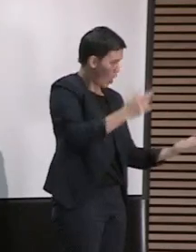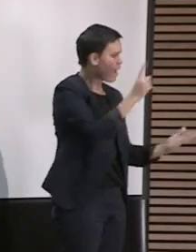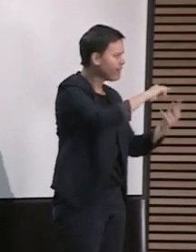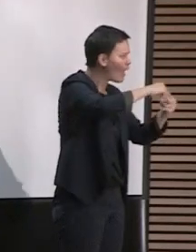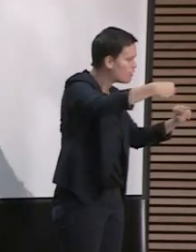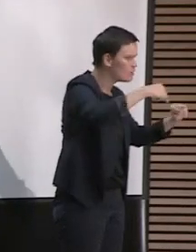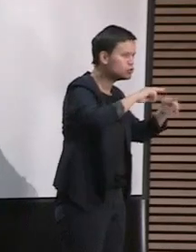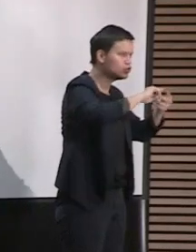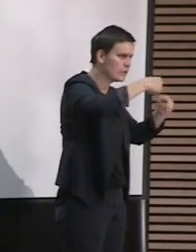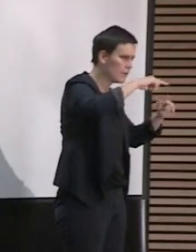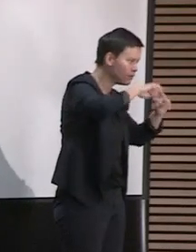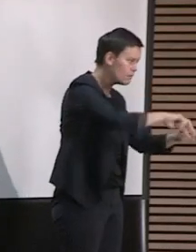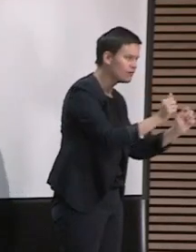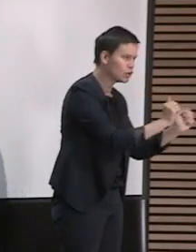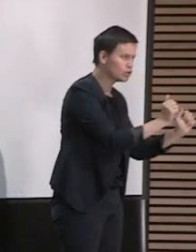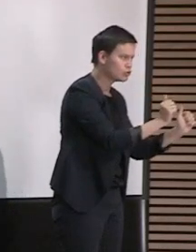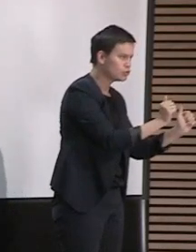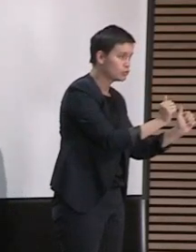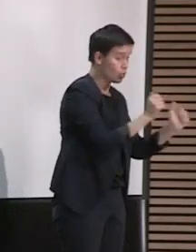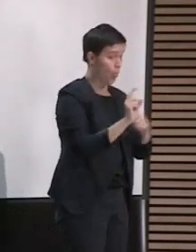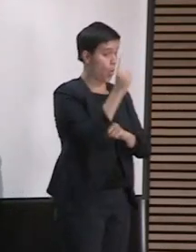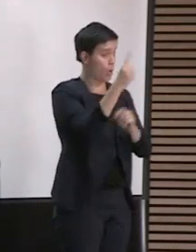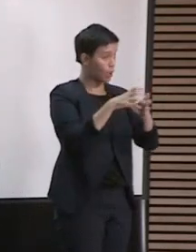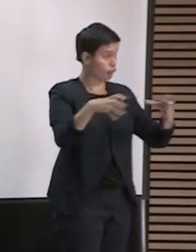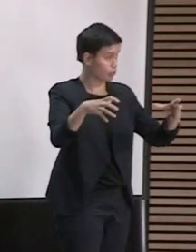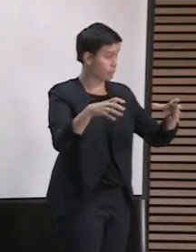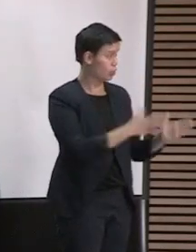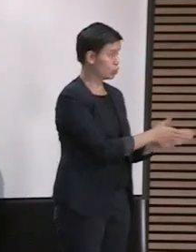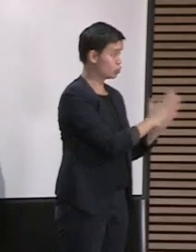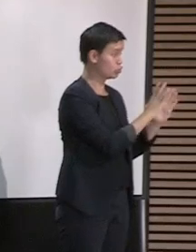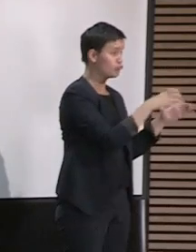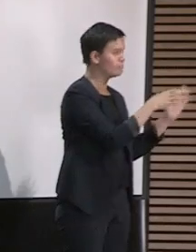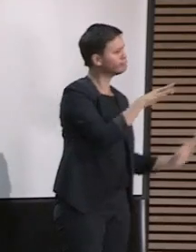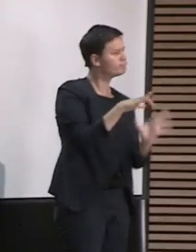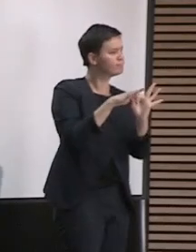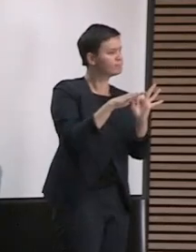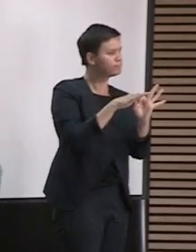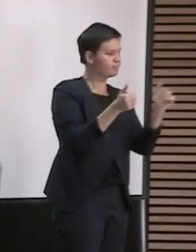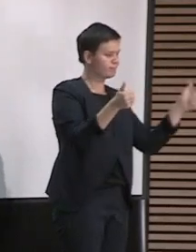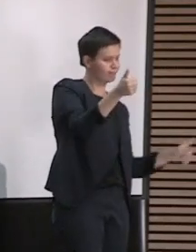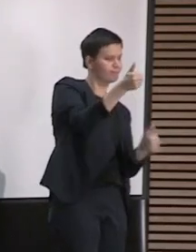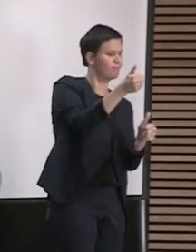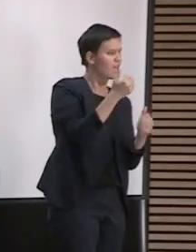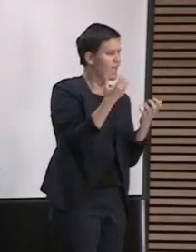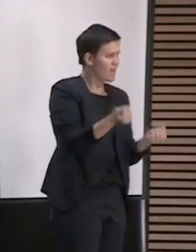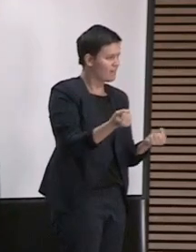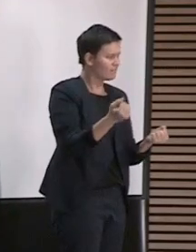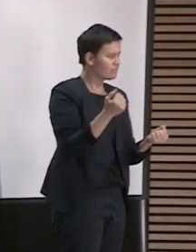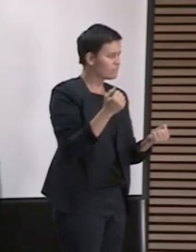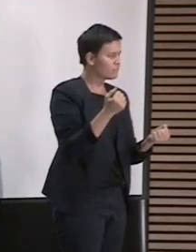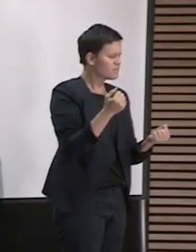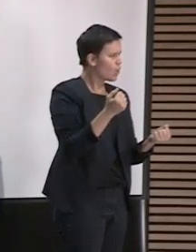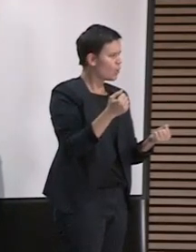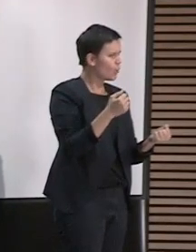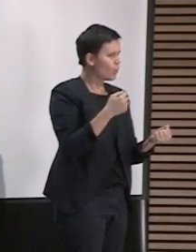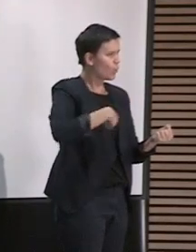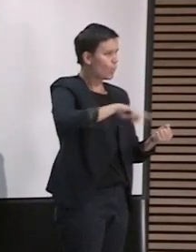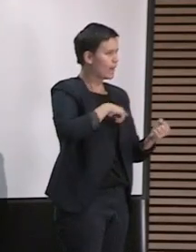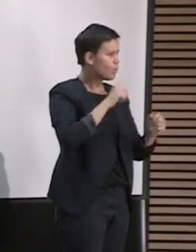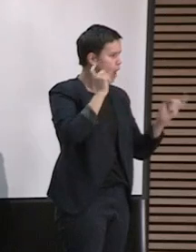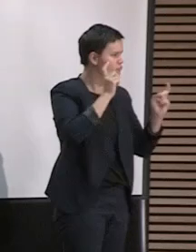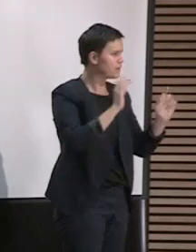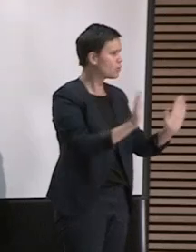i a Dr McElnay i nga keehi ka